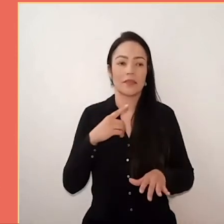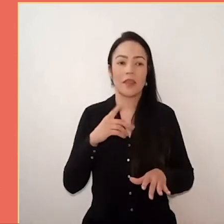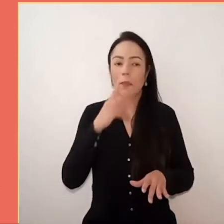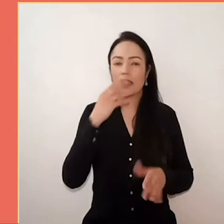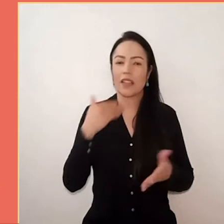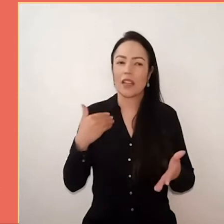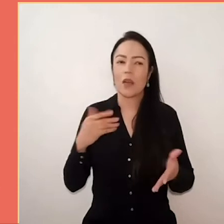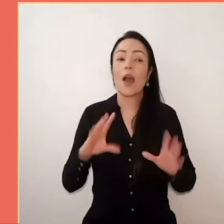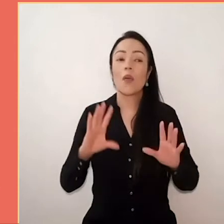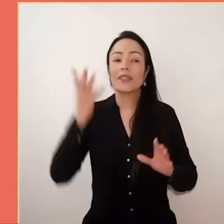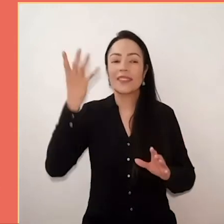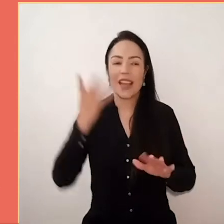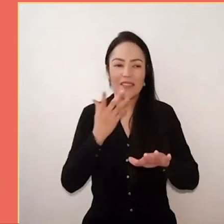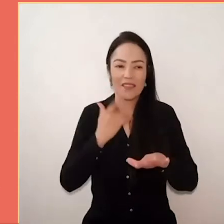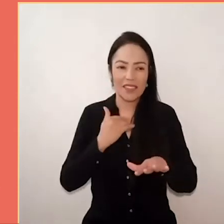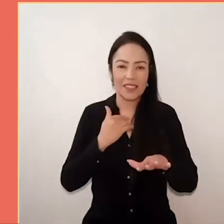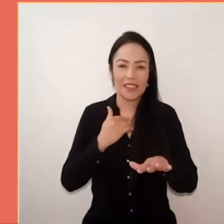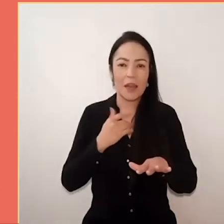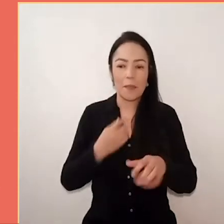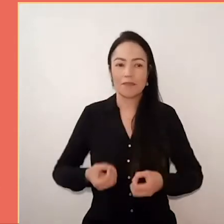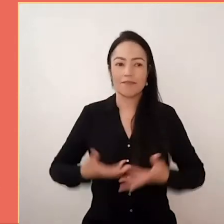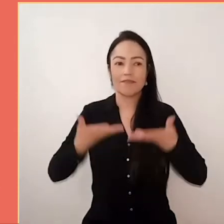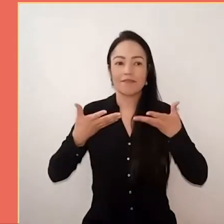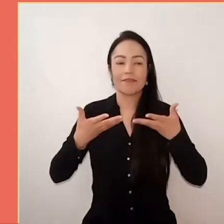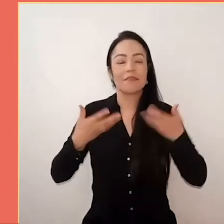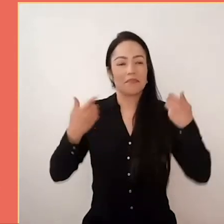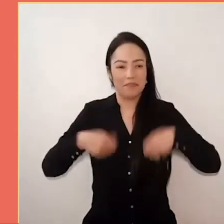Eu acho que talvez a gente esteja precisando tanto dessa…